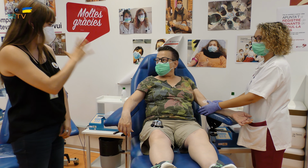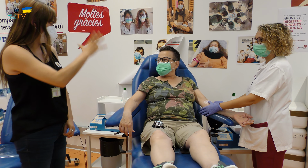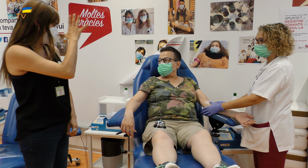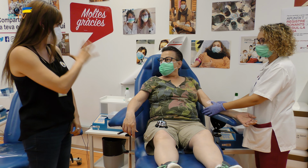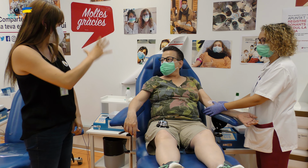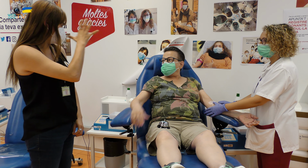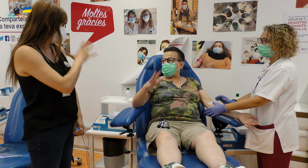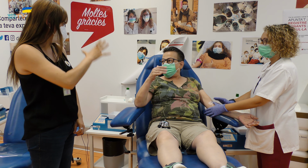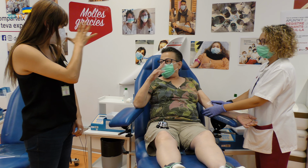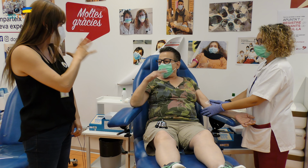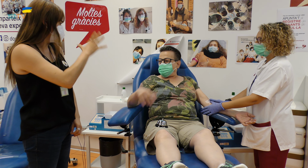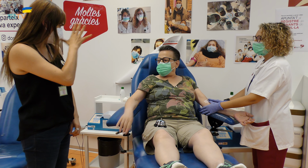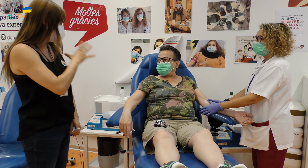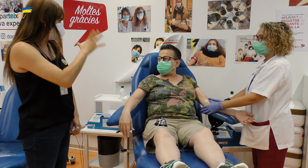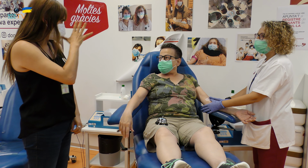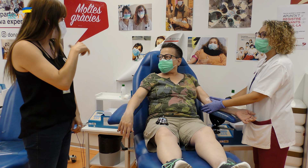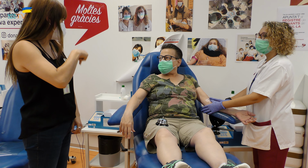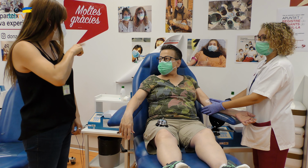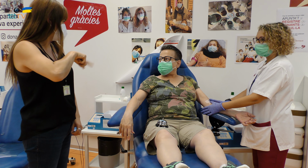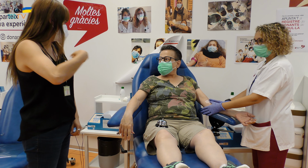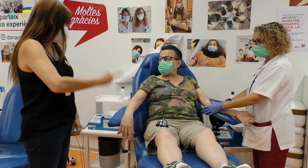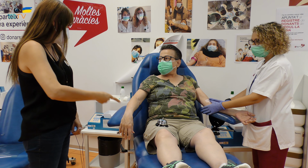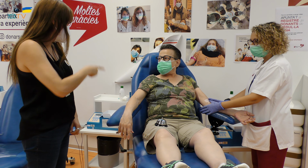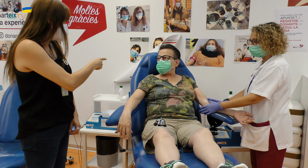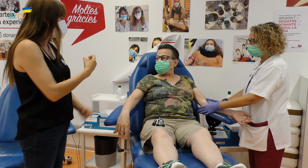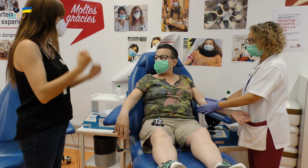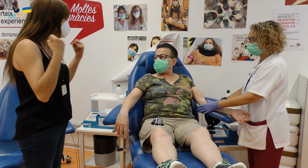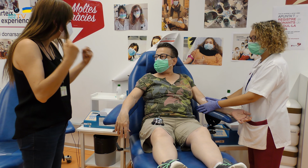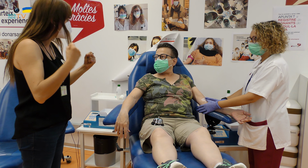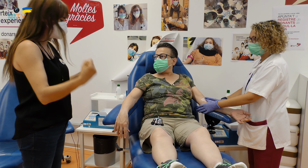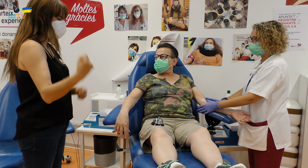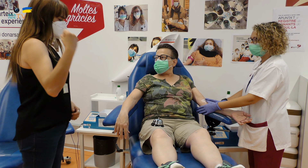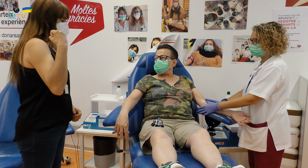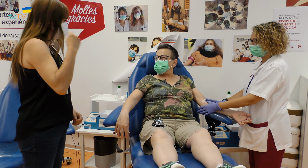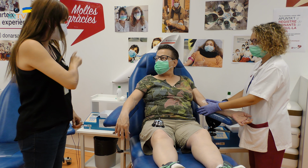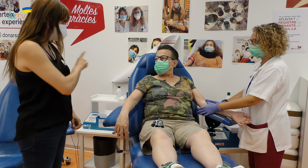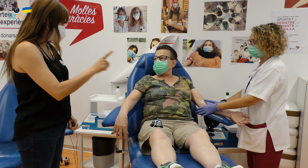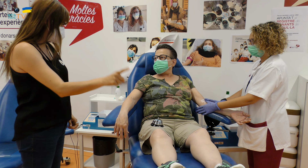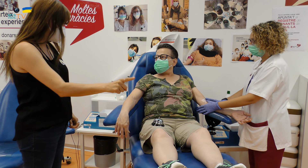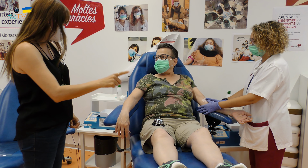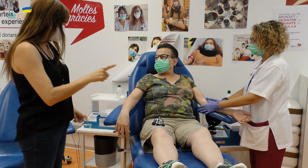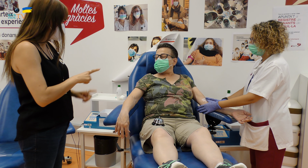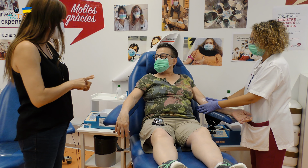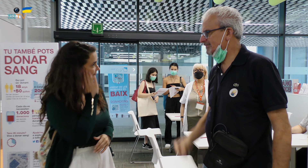Has de beure molta aigua i no podràs fer esforços amb el braç.